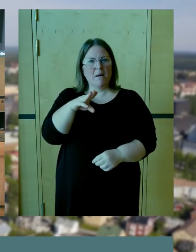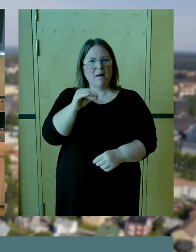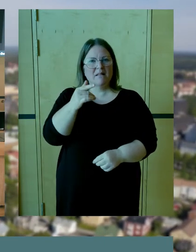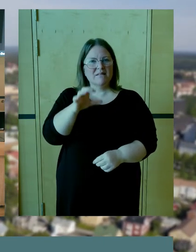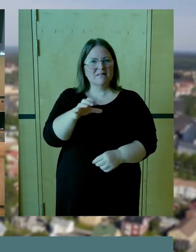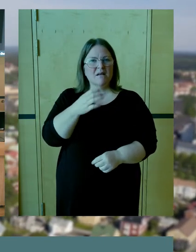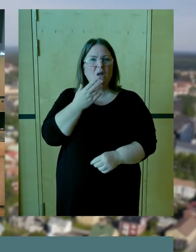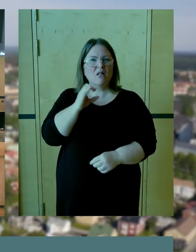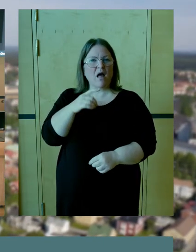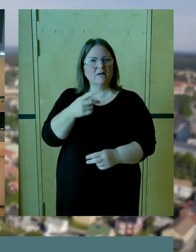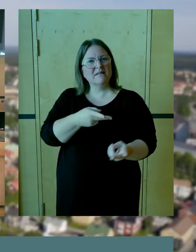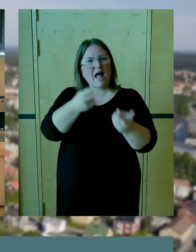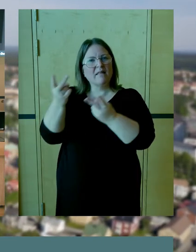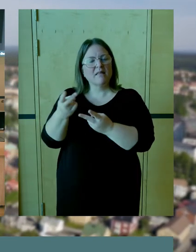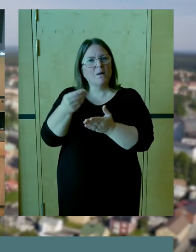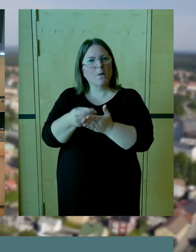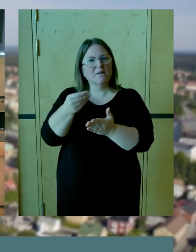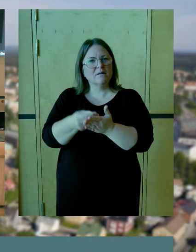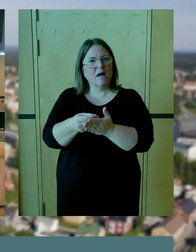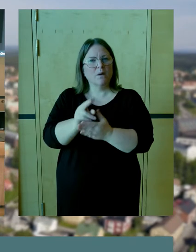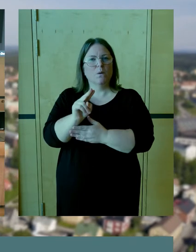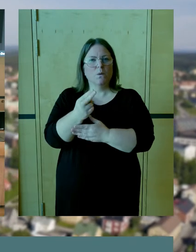Jag tror att man har gjort om det nu är så det är netto avvikelse kostnad